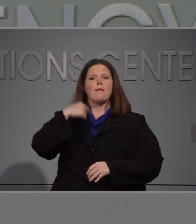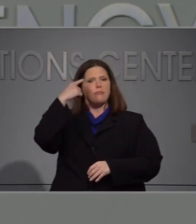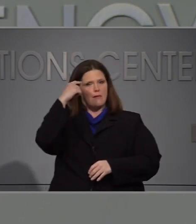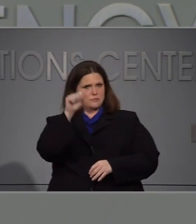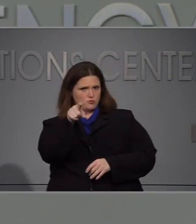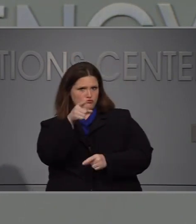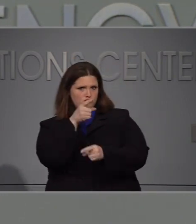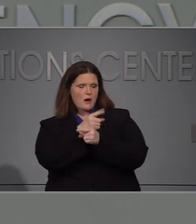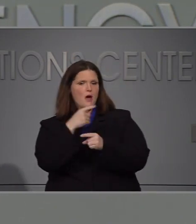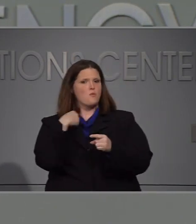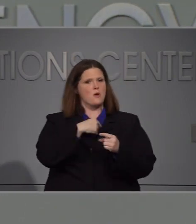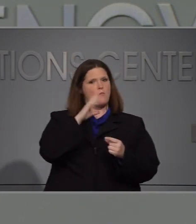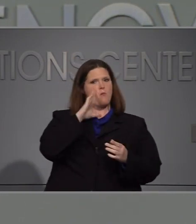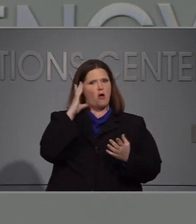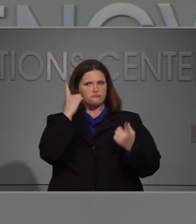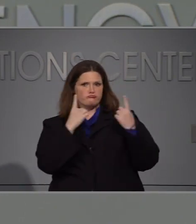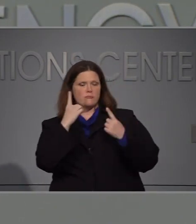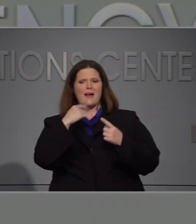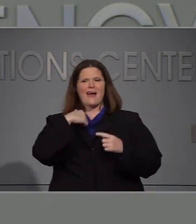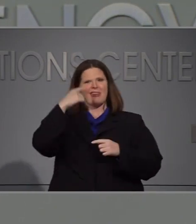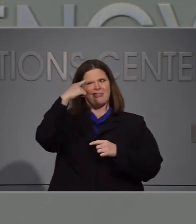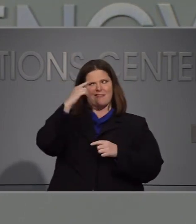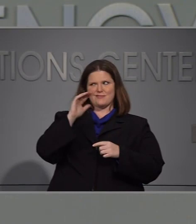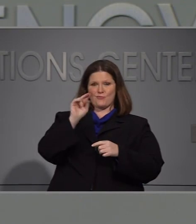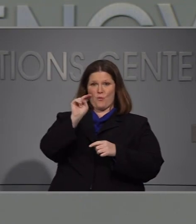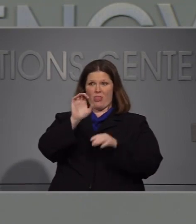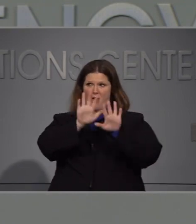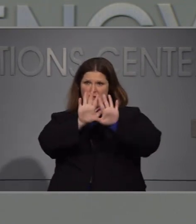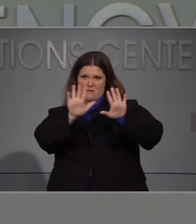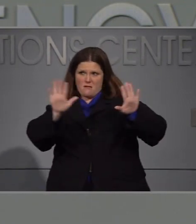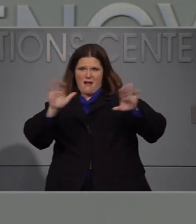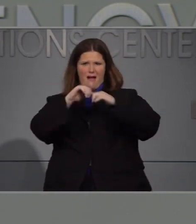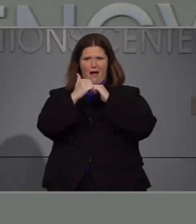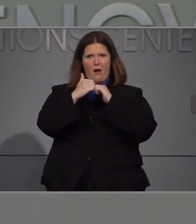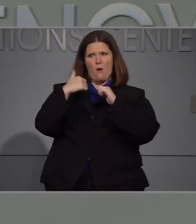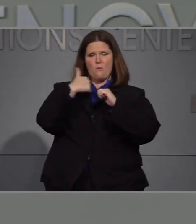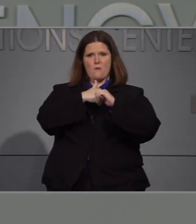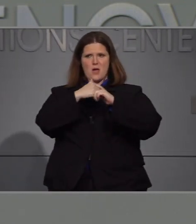la geografía decorarla de Carolina del Norte no nos permite hacer eso como otros